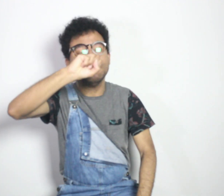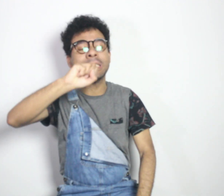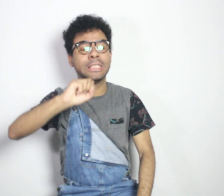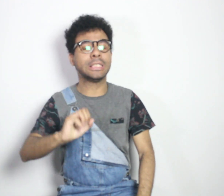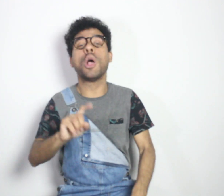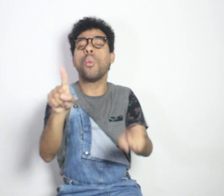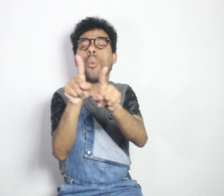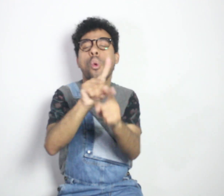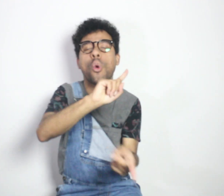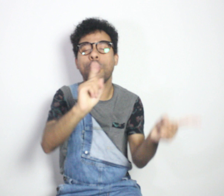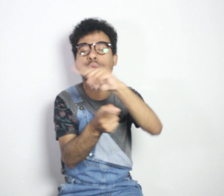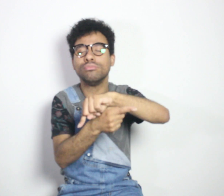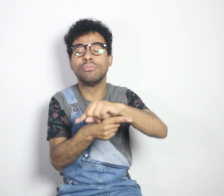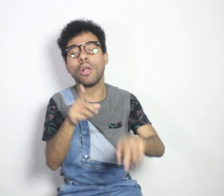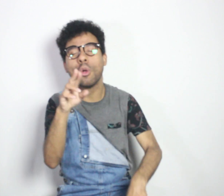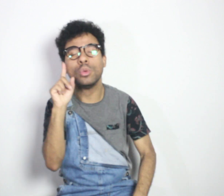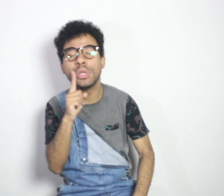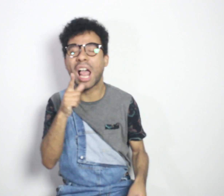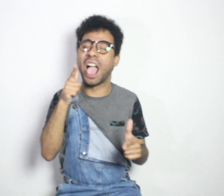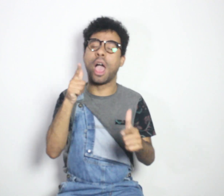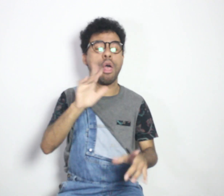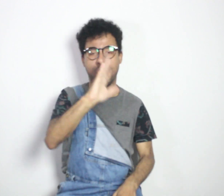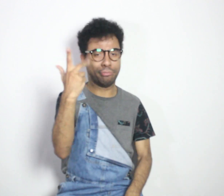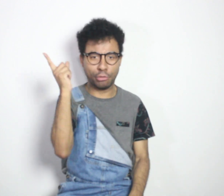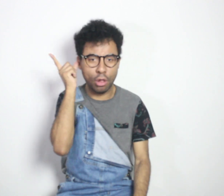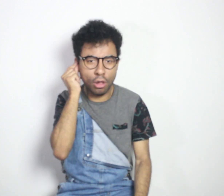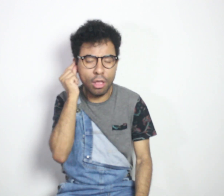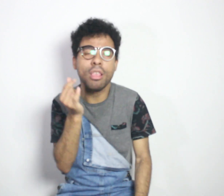Troca eles faz provoca surdo , azar ..